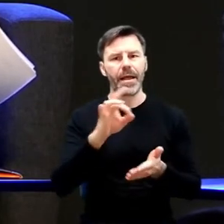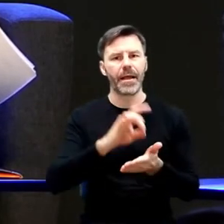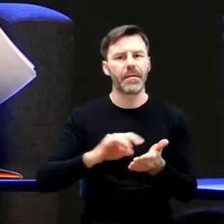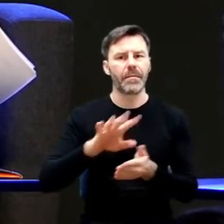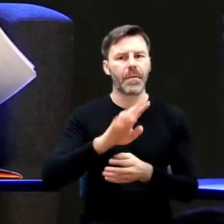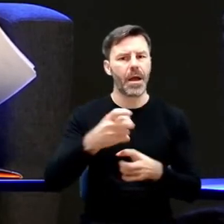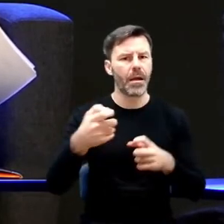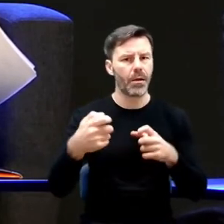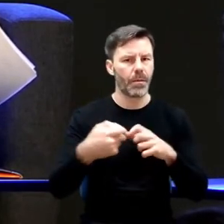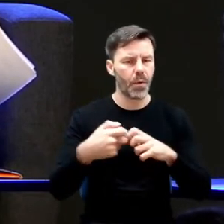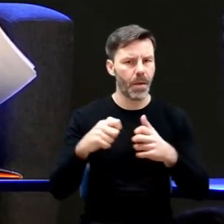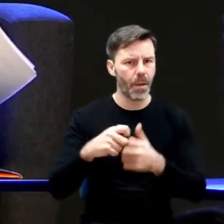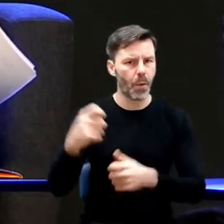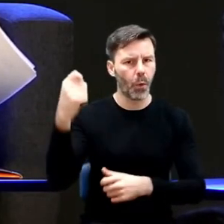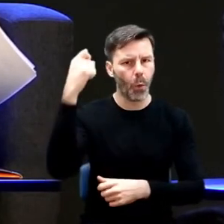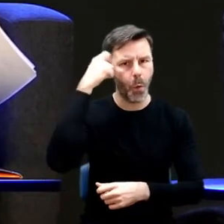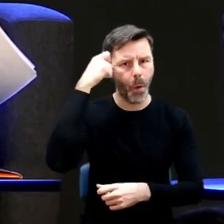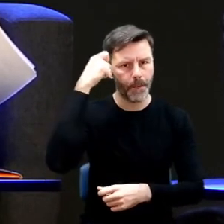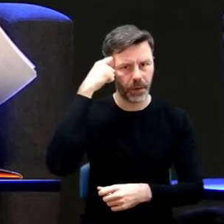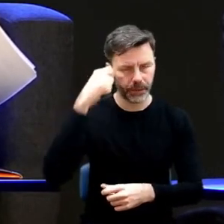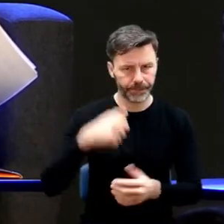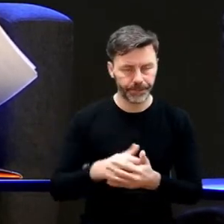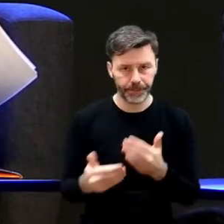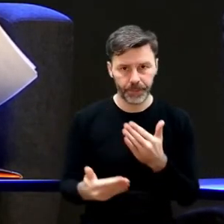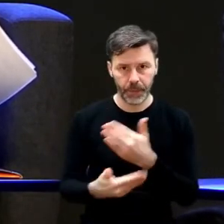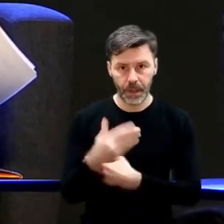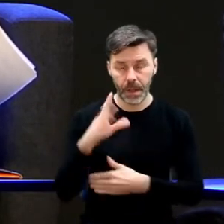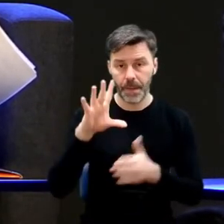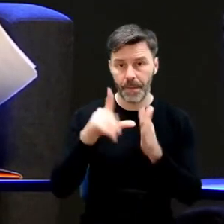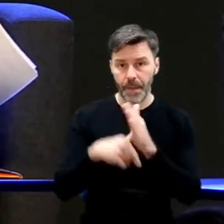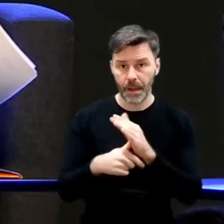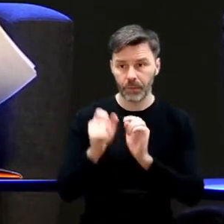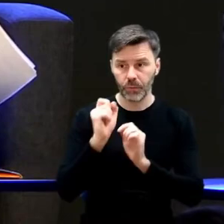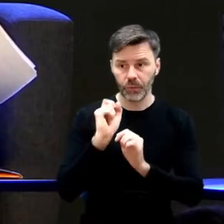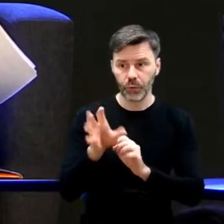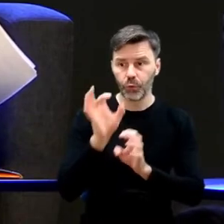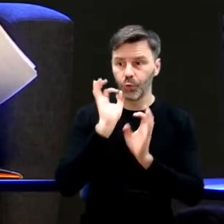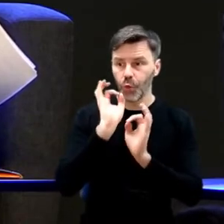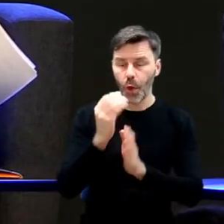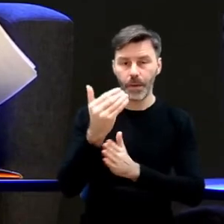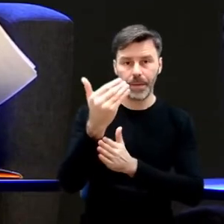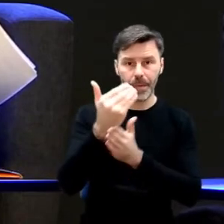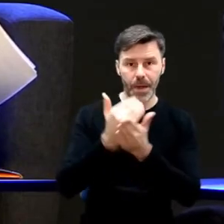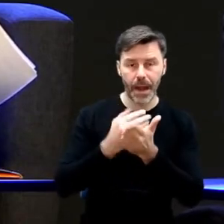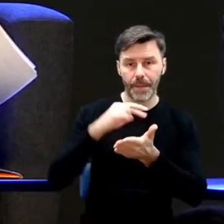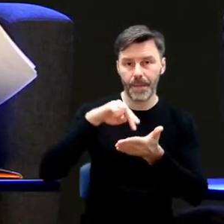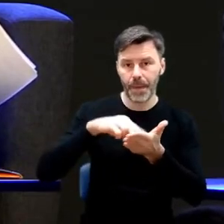Są miasta, które robią dobre projekty, robią dobrą robotę w obszarze mieszkalnictwa,